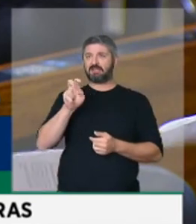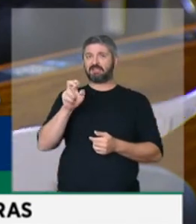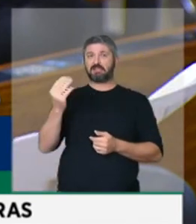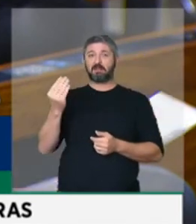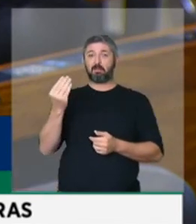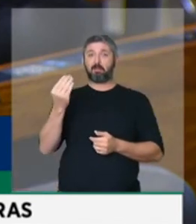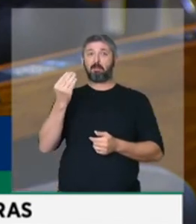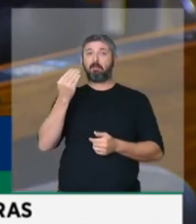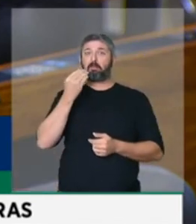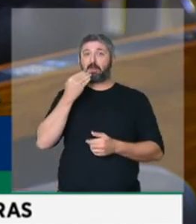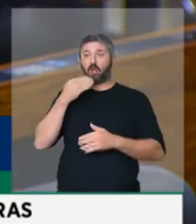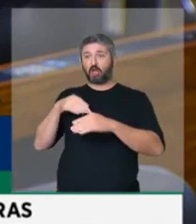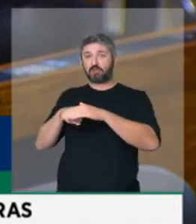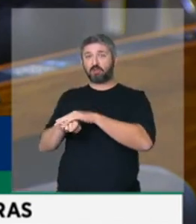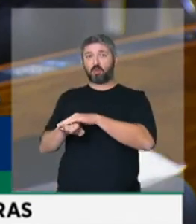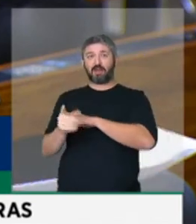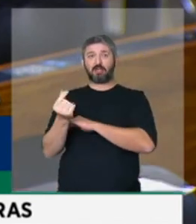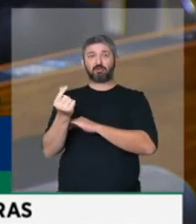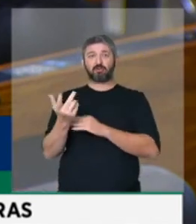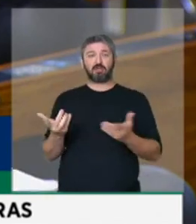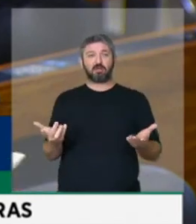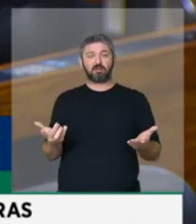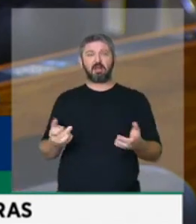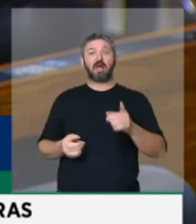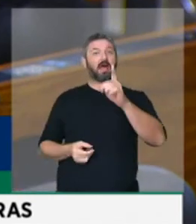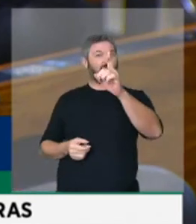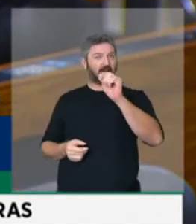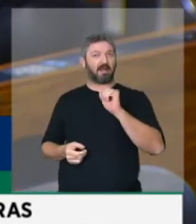AMORTIZADAS... QUE O POVO BRASILEIRO JÁ PAGOU POR ELAS. E AQUI SE FALA EM CAPACIDADE